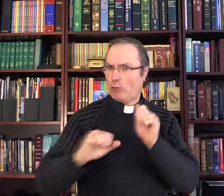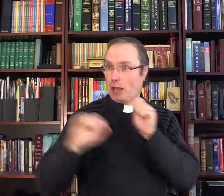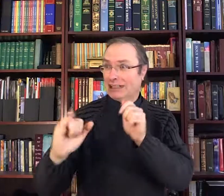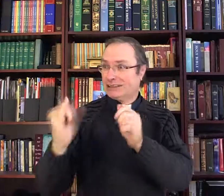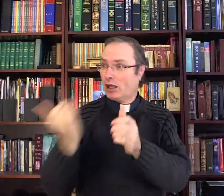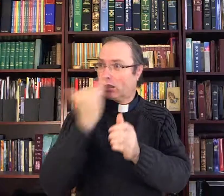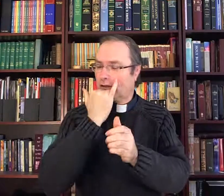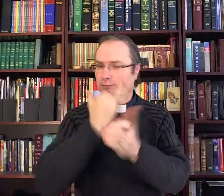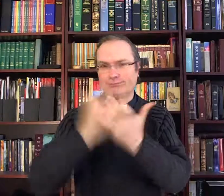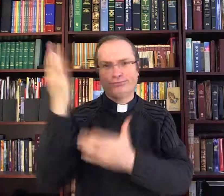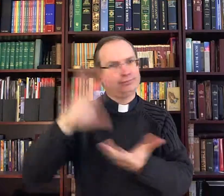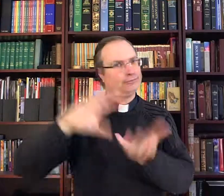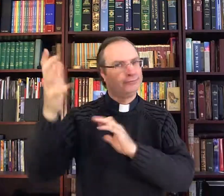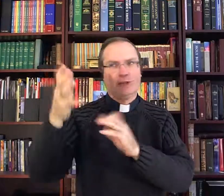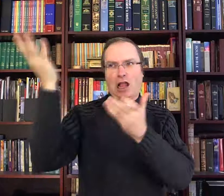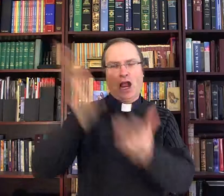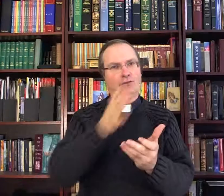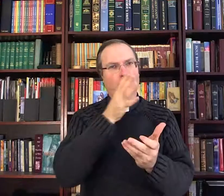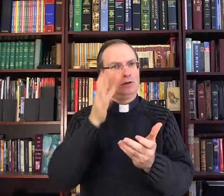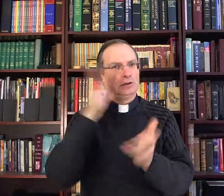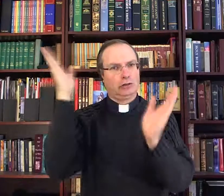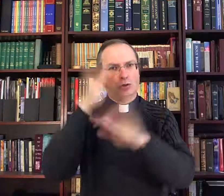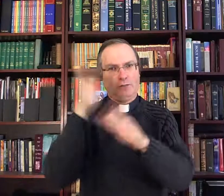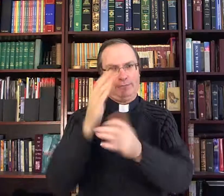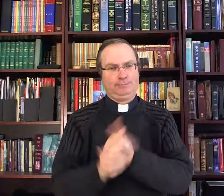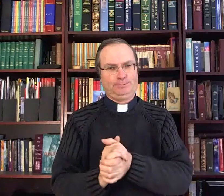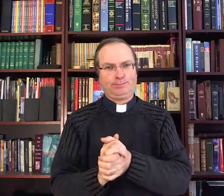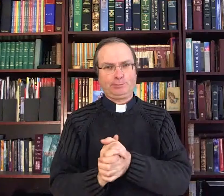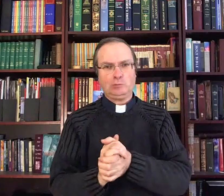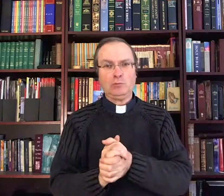car si on échoue on peut subir la malédiction.